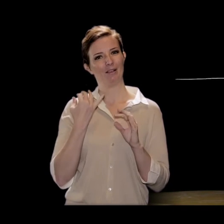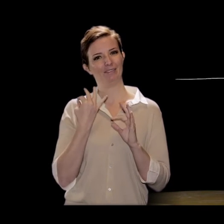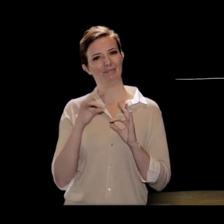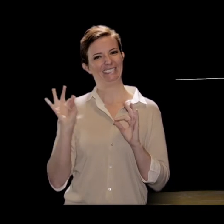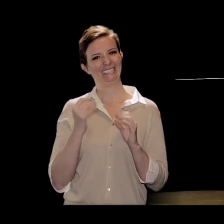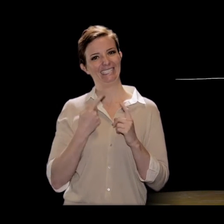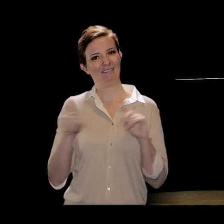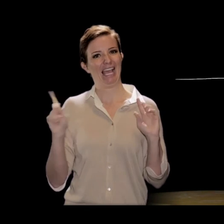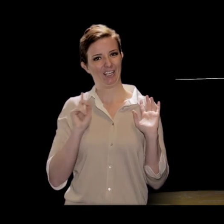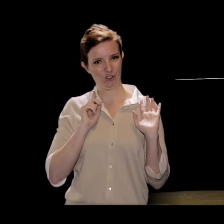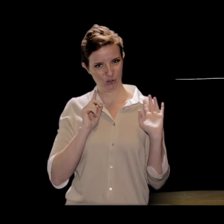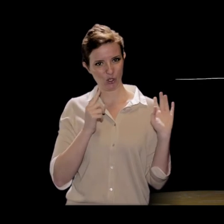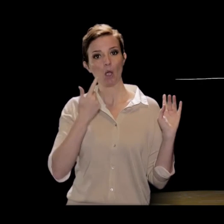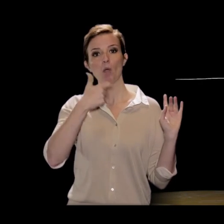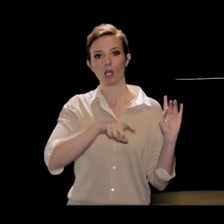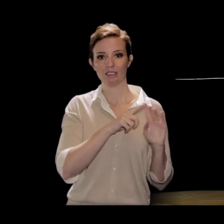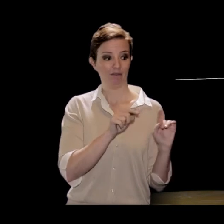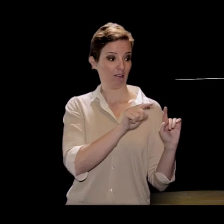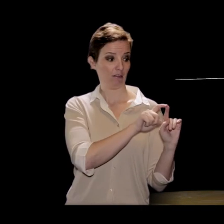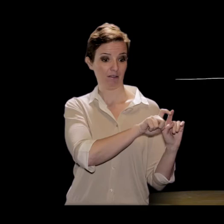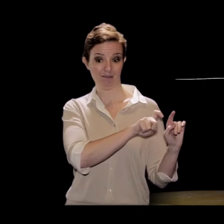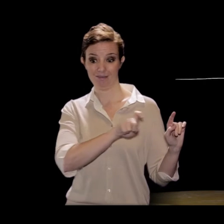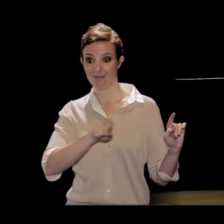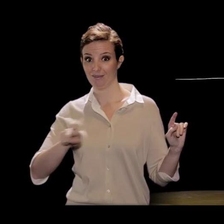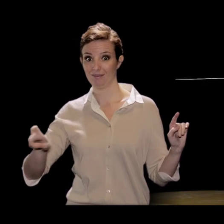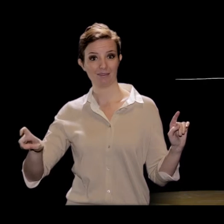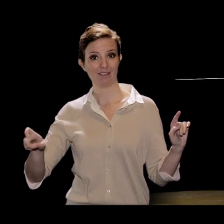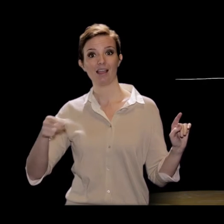dove l'asse delle ascisse è definito asse reale,